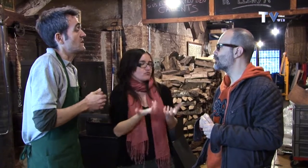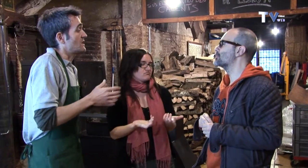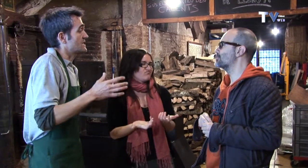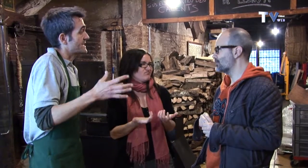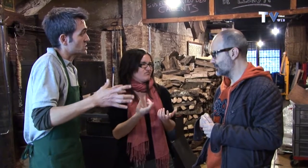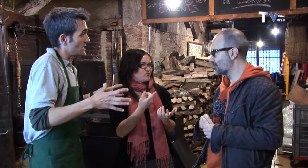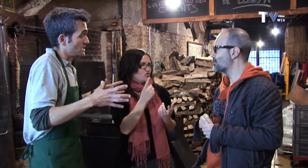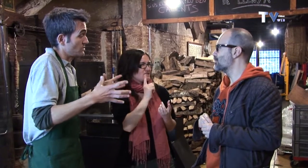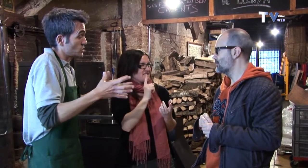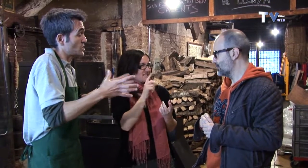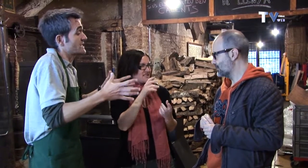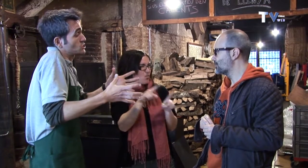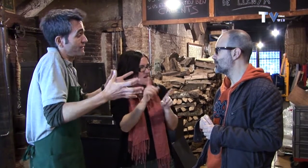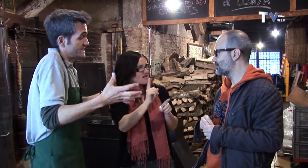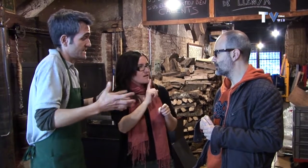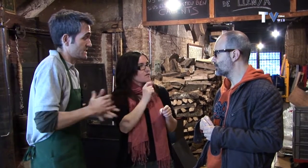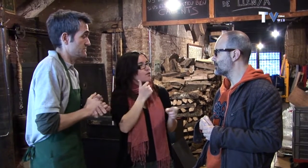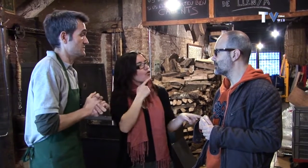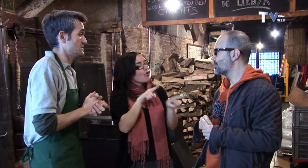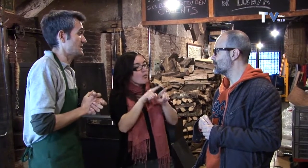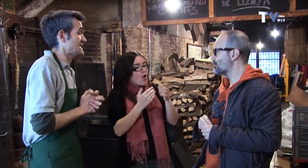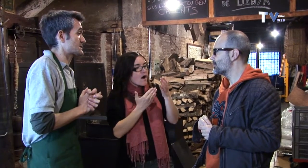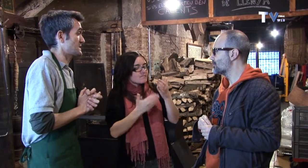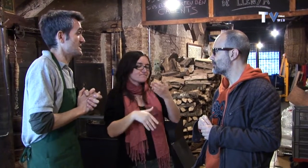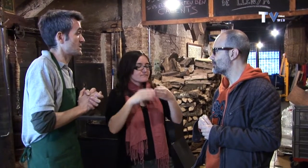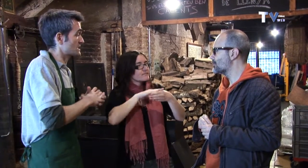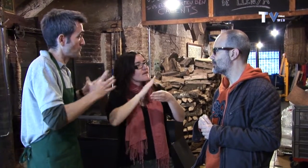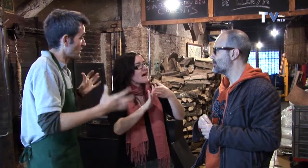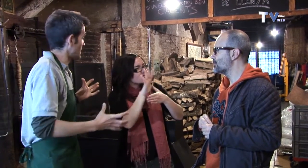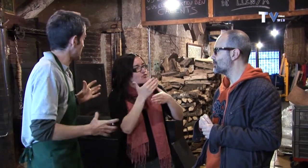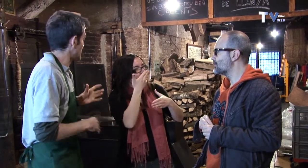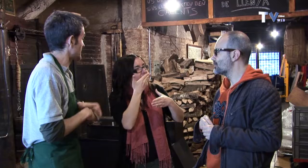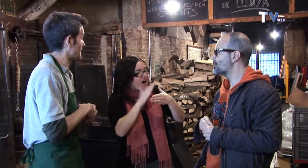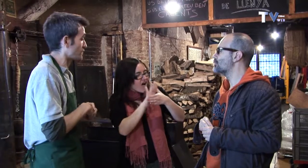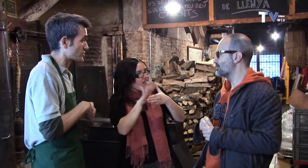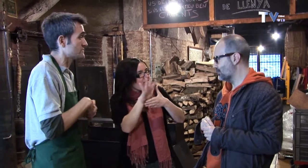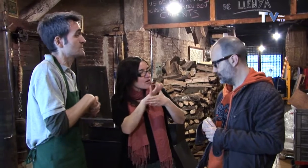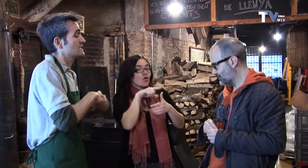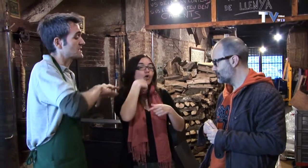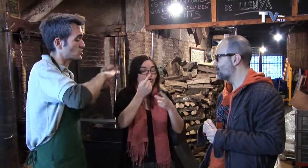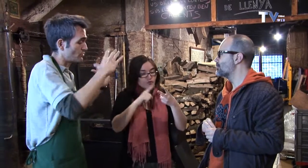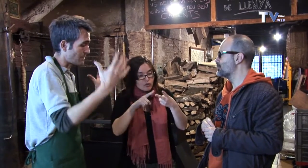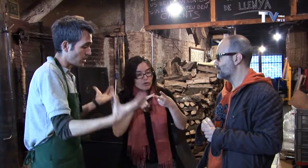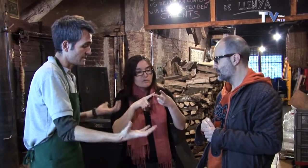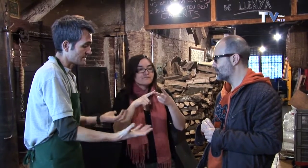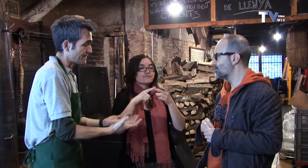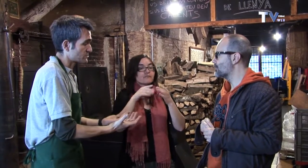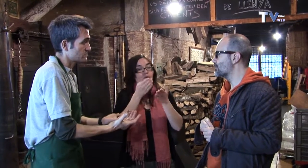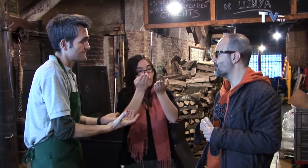Quedan con un sabor muy soso. No quedan igual, es como si fuera una estufa.